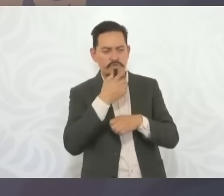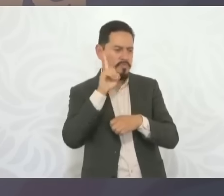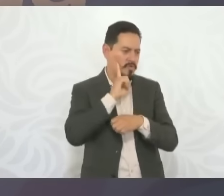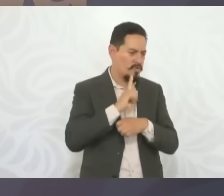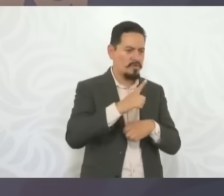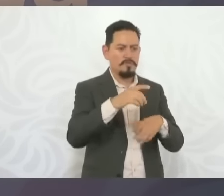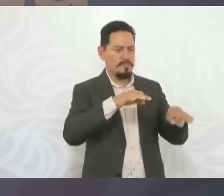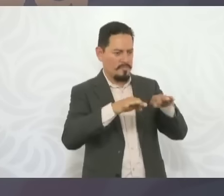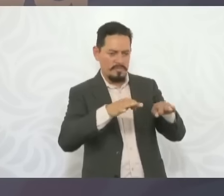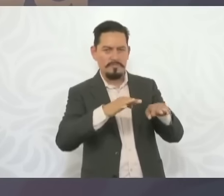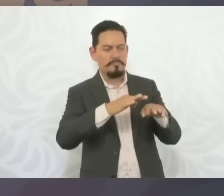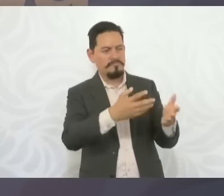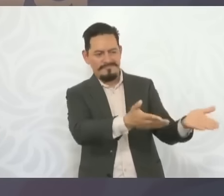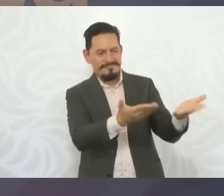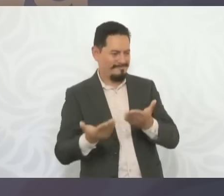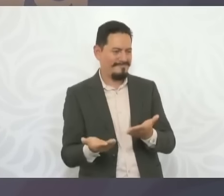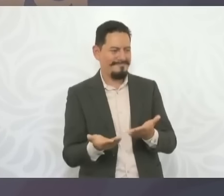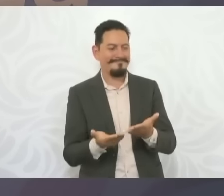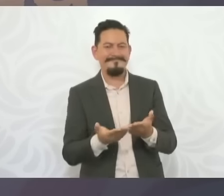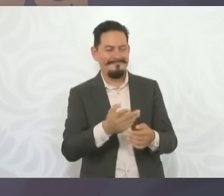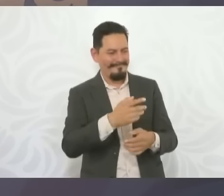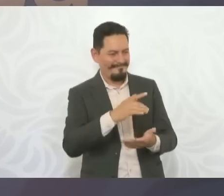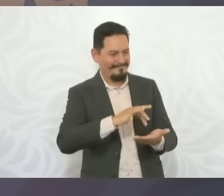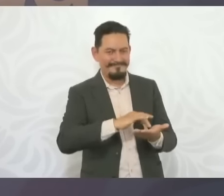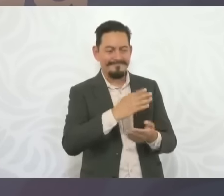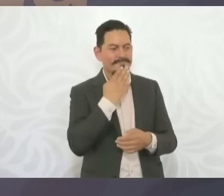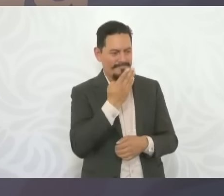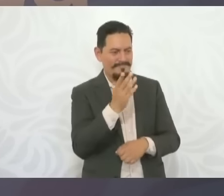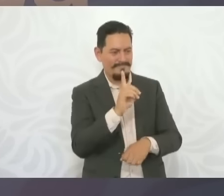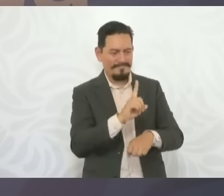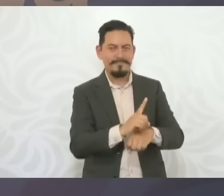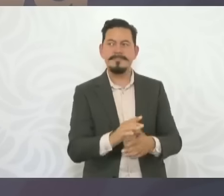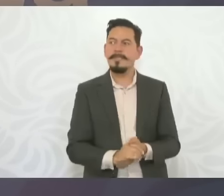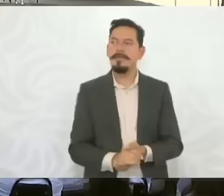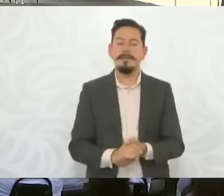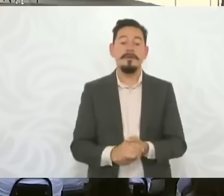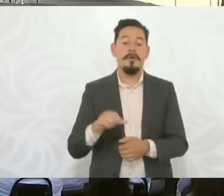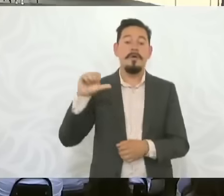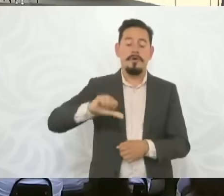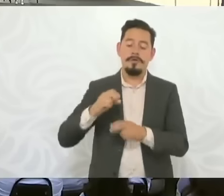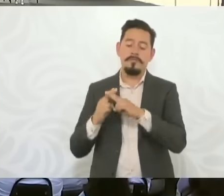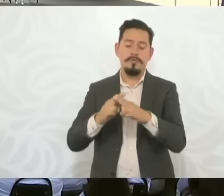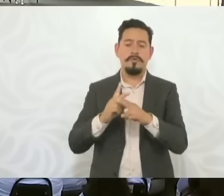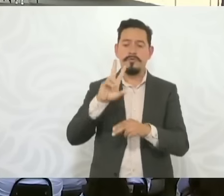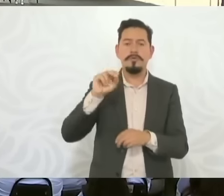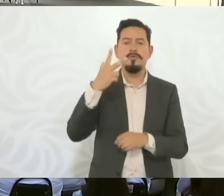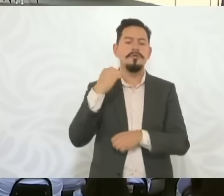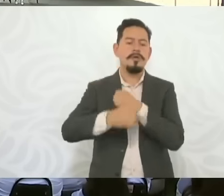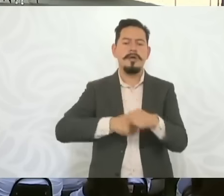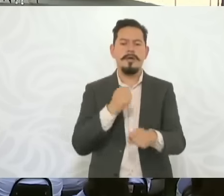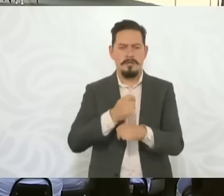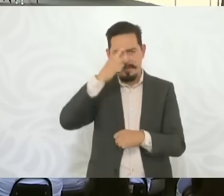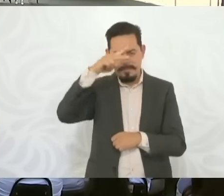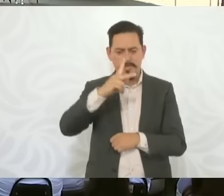que hoy nos acompañan. Conmemoramos 88 años de la expropiación petrolera y no podría haber un día